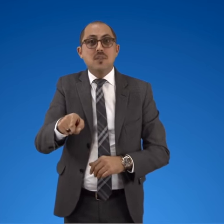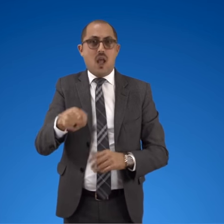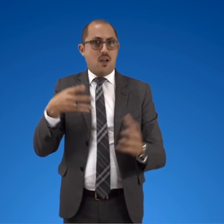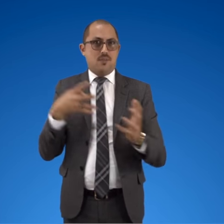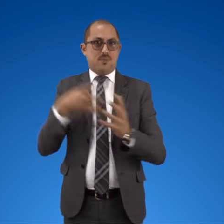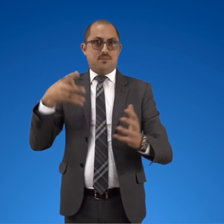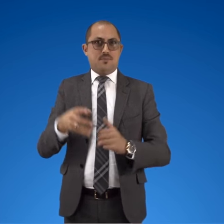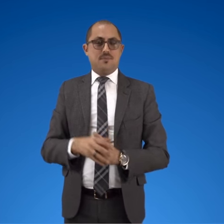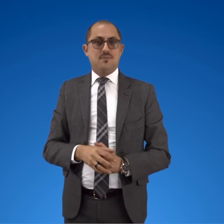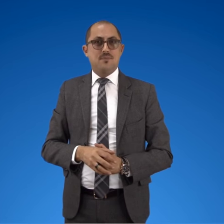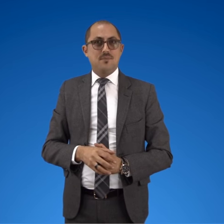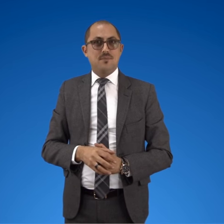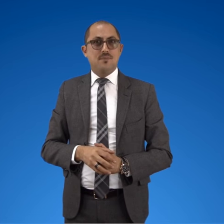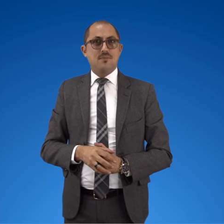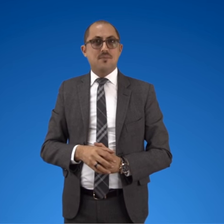hanno grossi problemi di accessibilità.